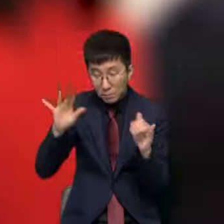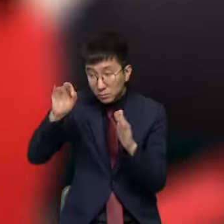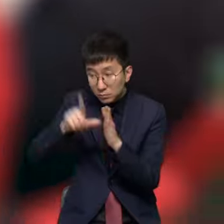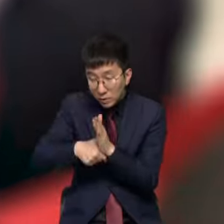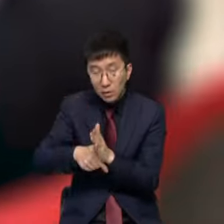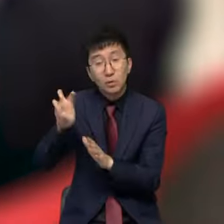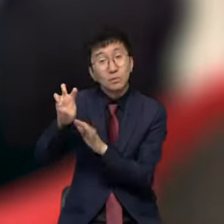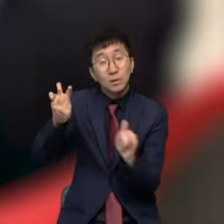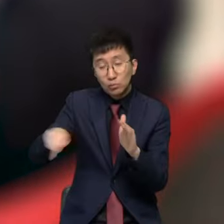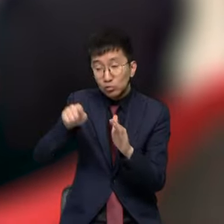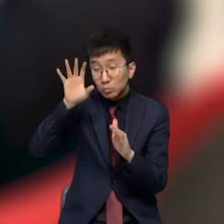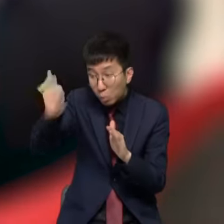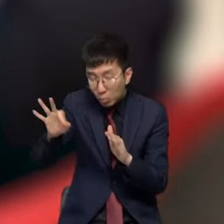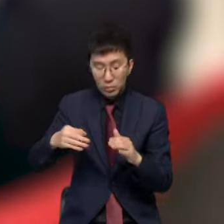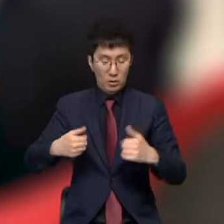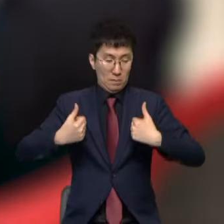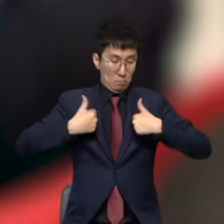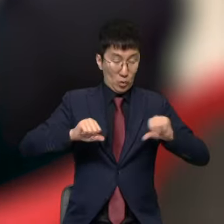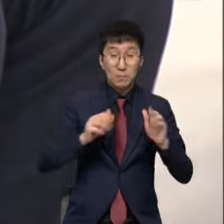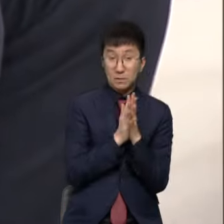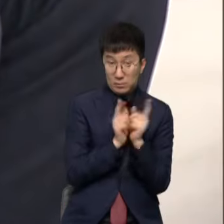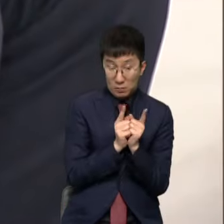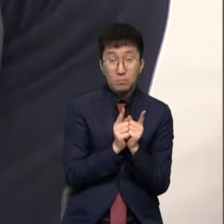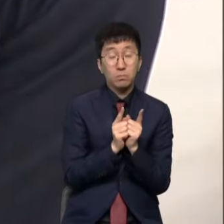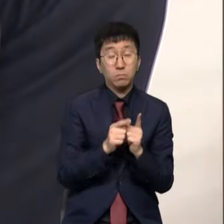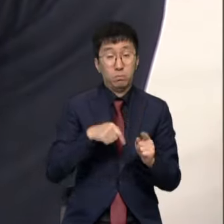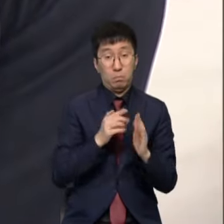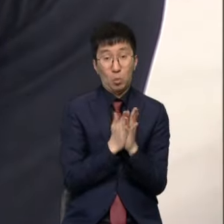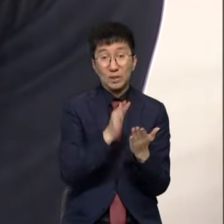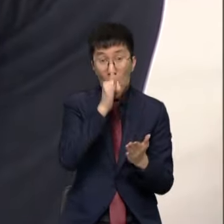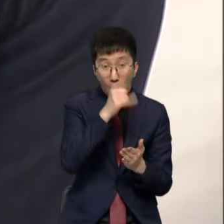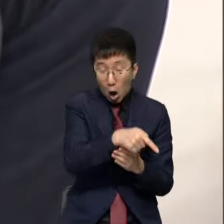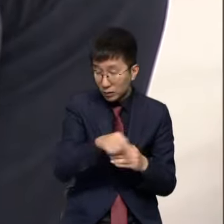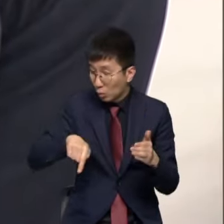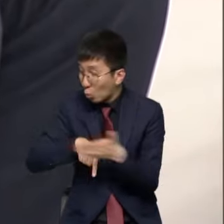불출마한 경우를 빼고 경선에서 지거나 공천이 배제된 의원은 아직 1명도